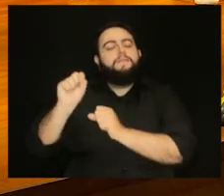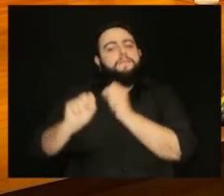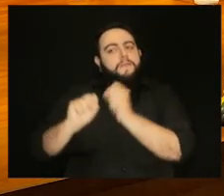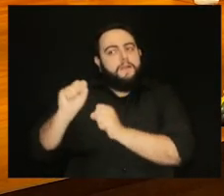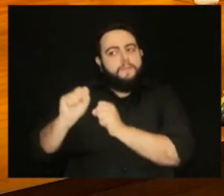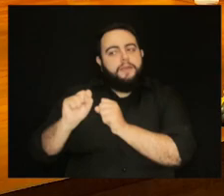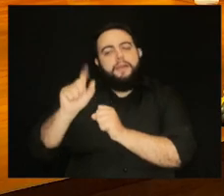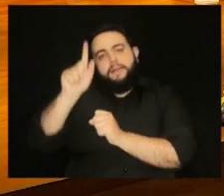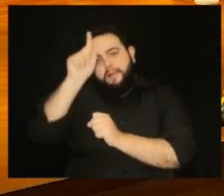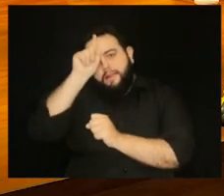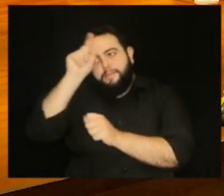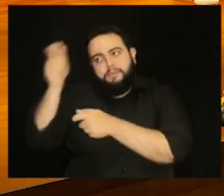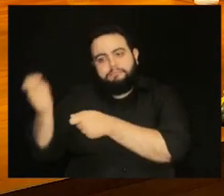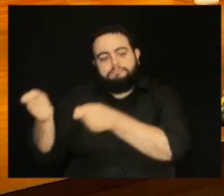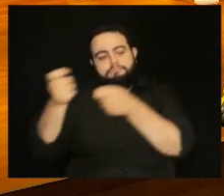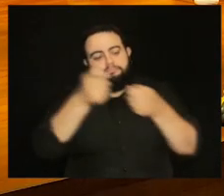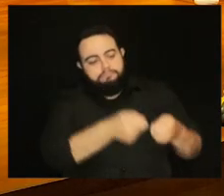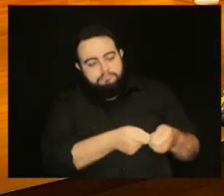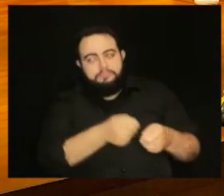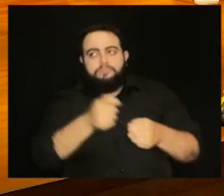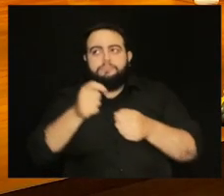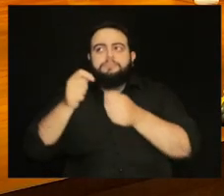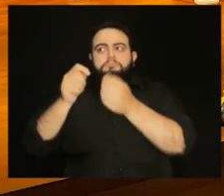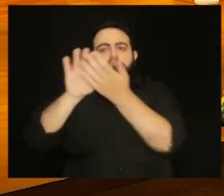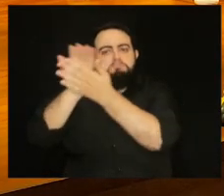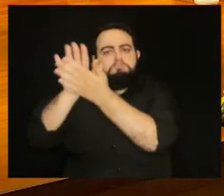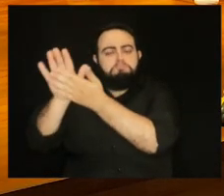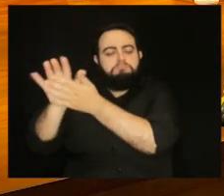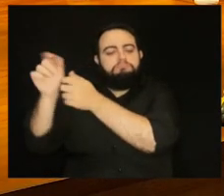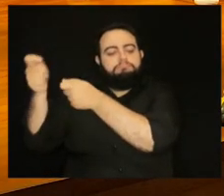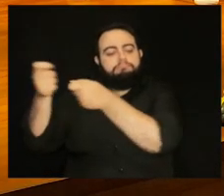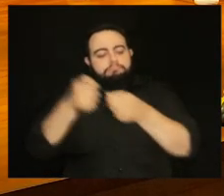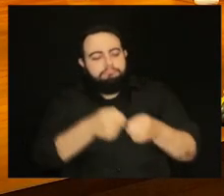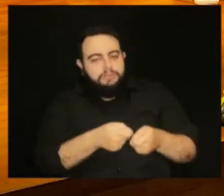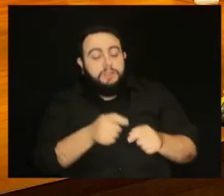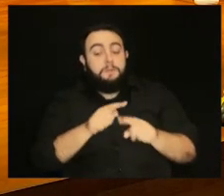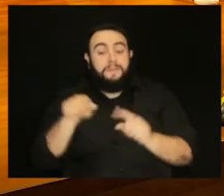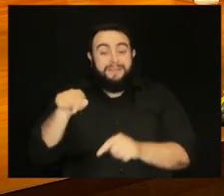os discos vinham de volta. Com a guerra é afundado um navio, um submarino afunda um